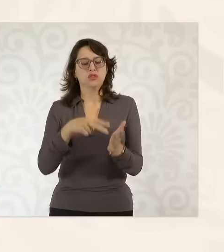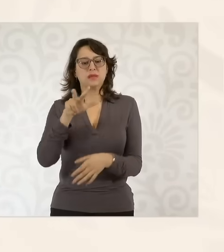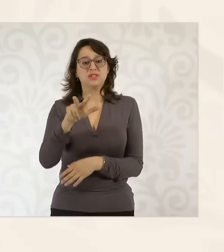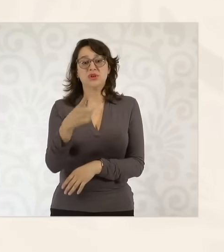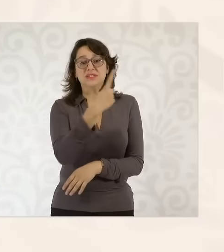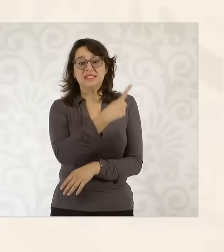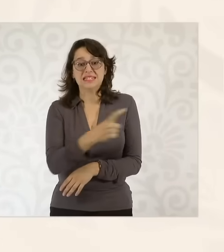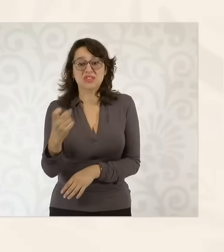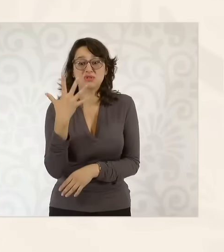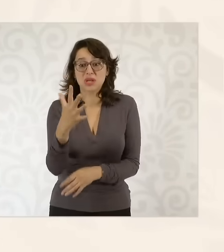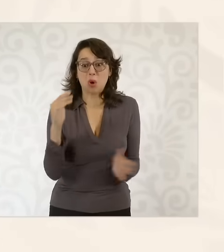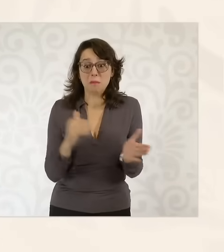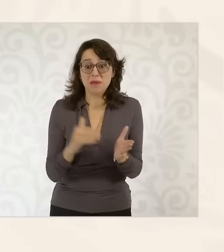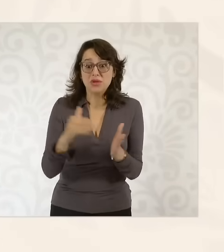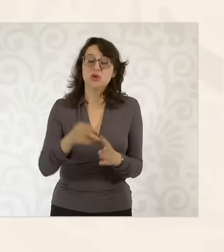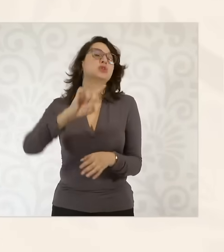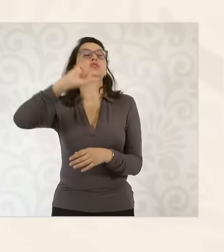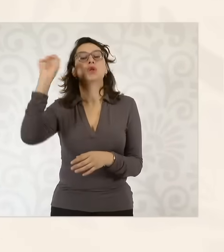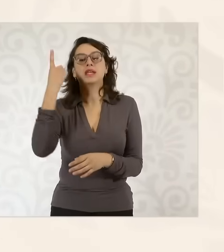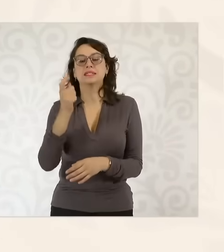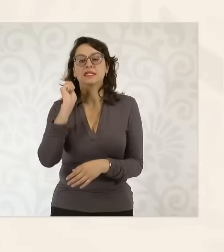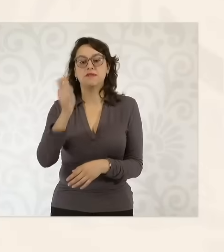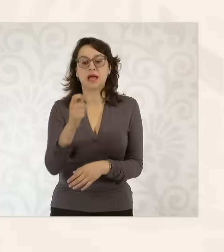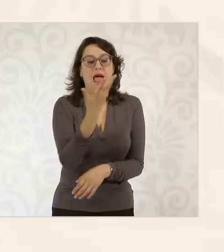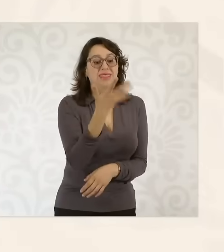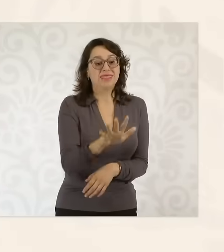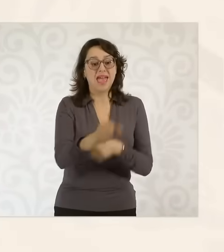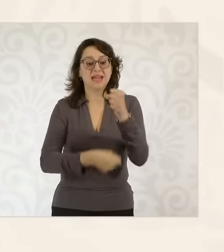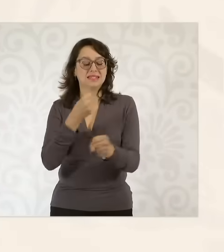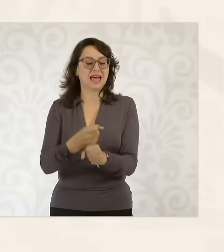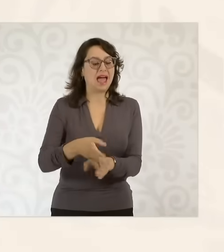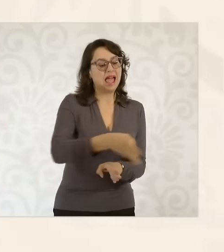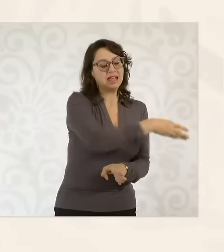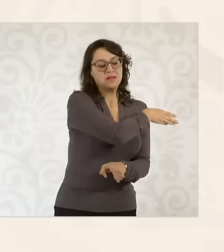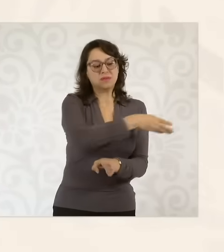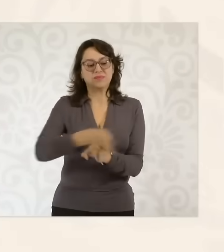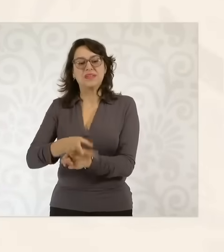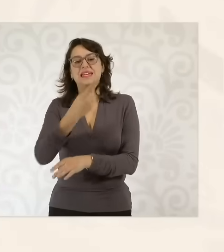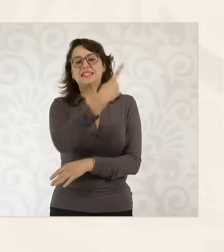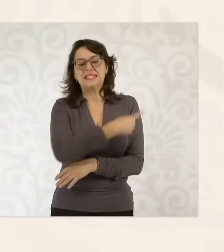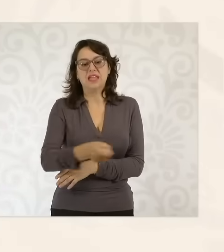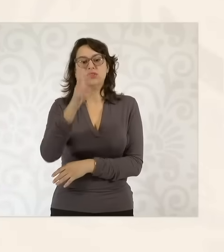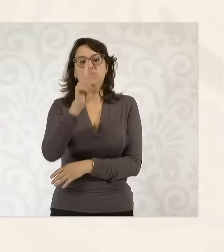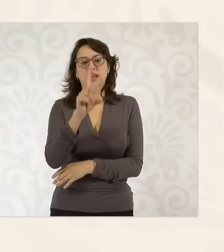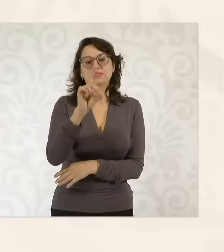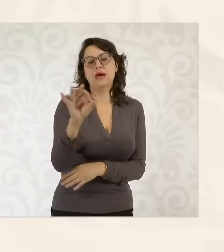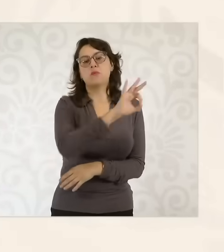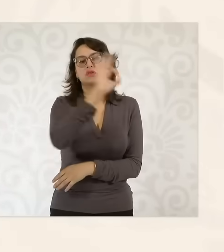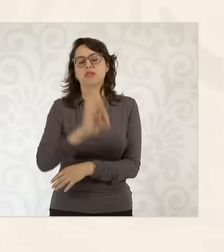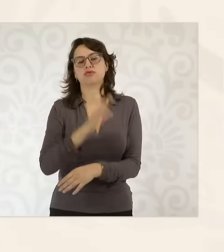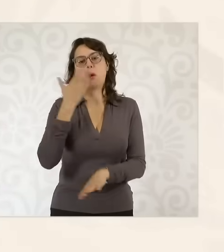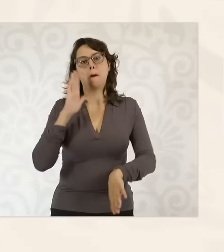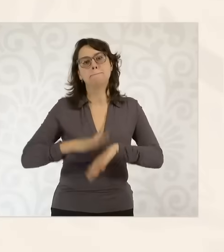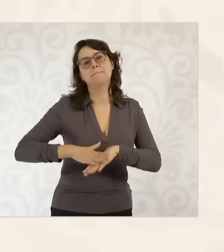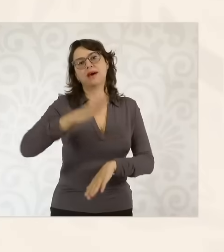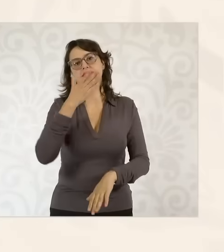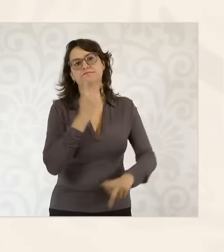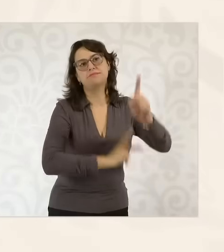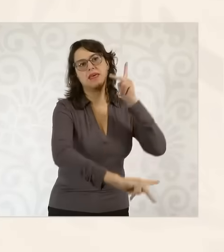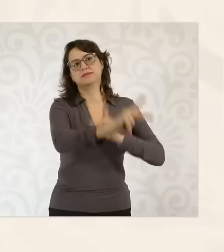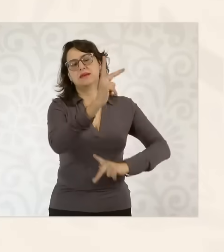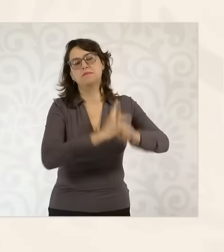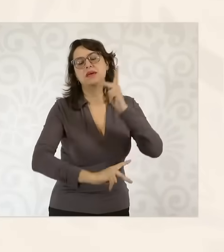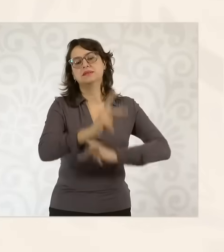En una década el saldo de la deuda de Pemex se incrementó en casi 130%. Eso implica, por ejemplo,